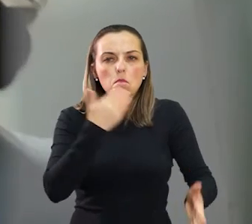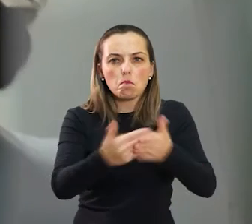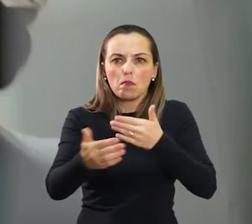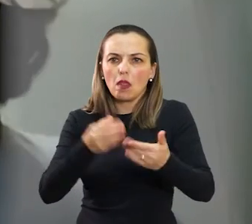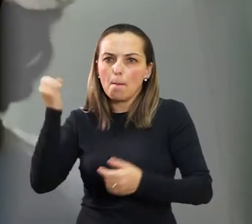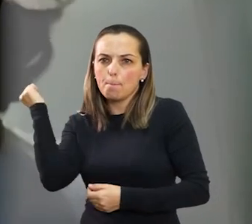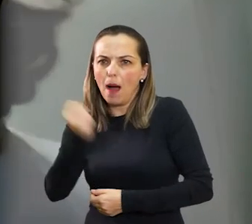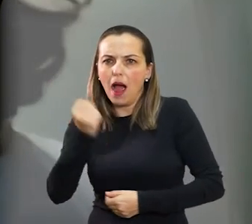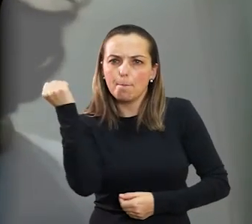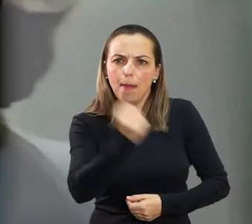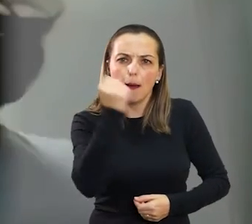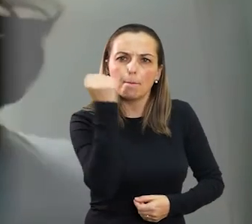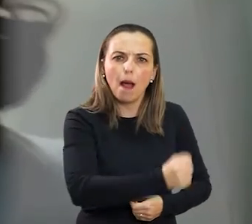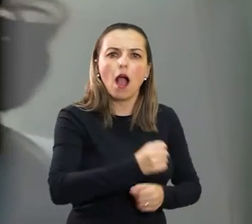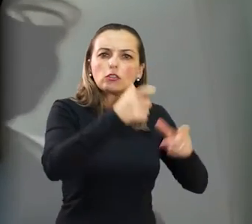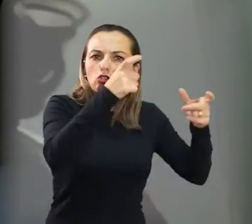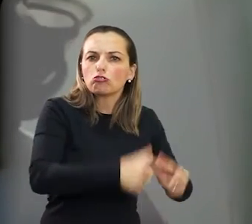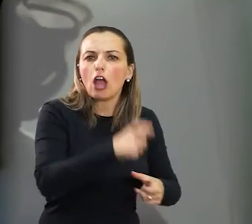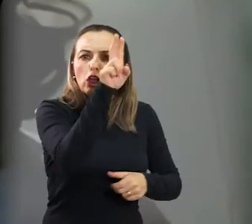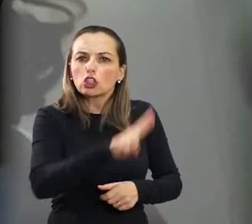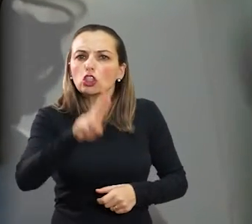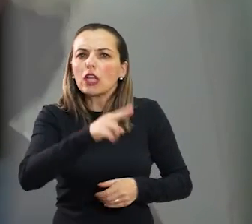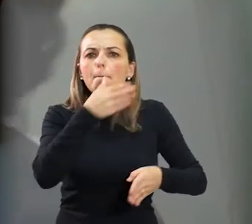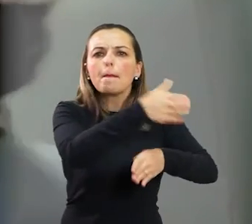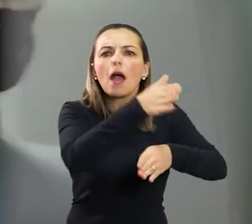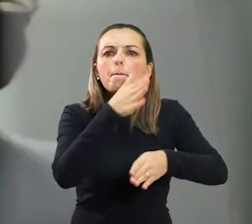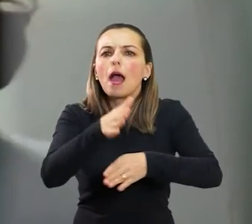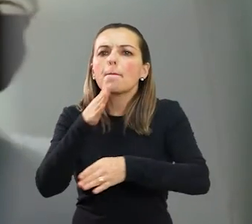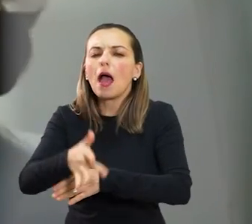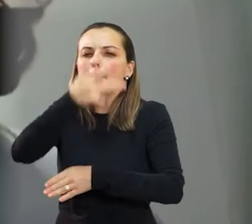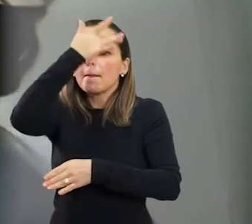estudantes, assassinaram inocentes, invadiram